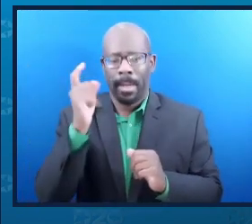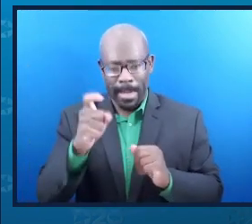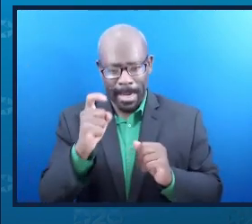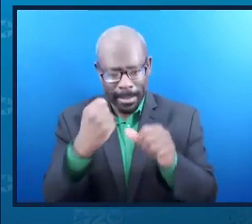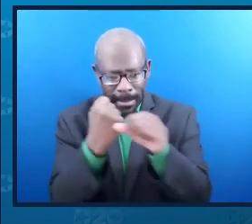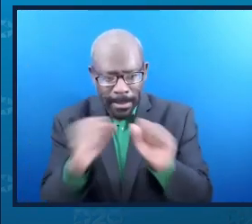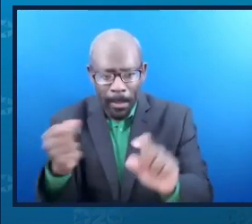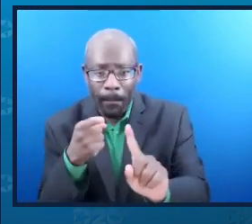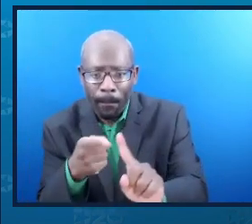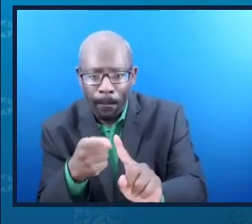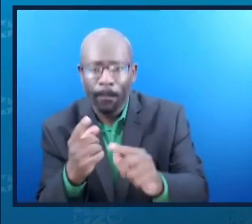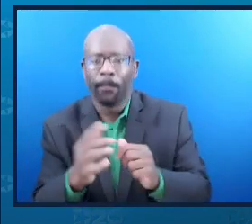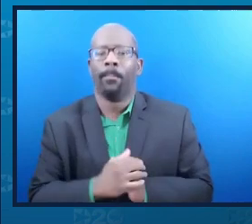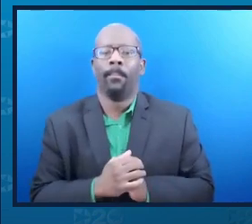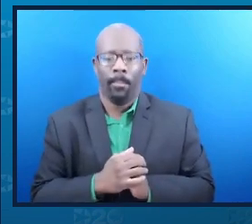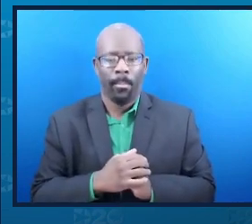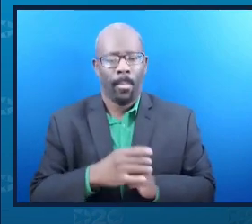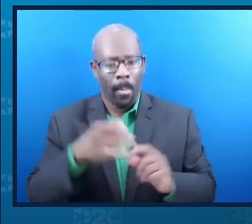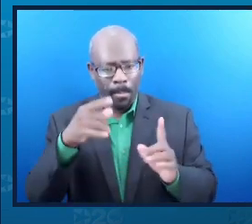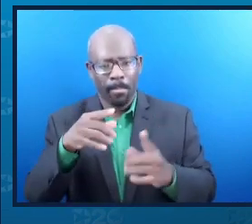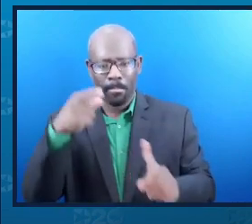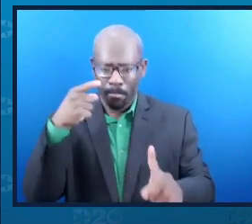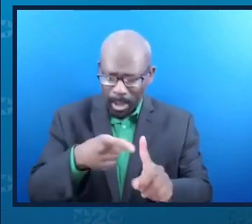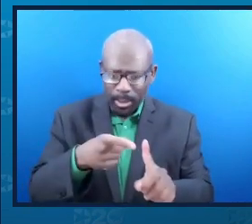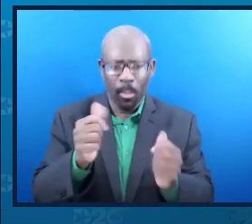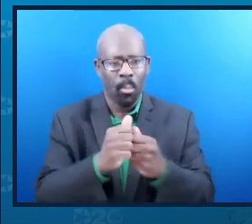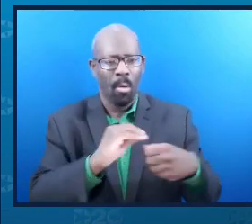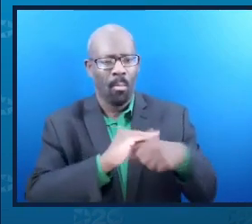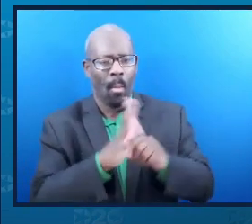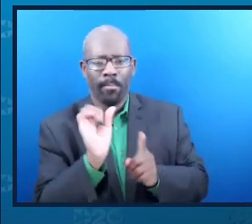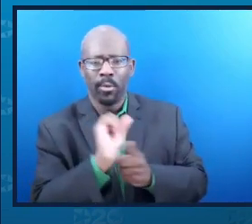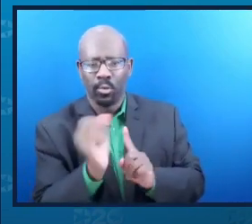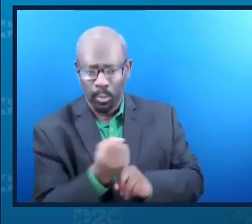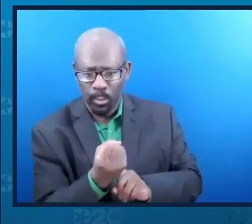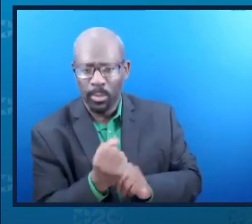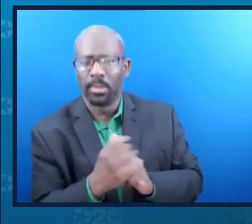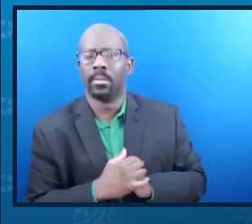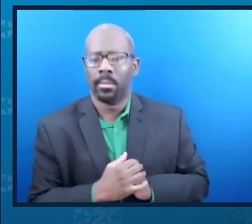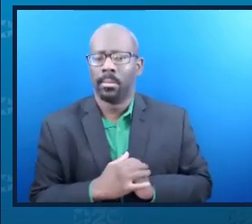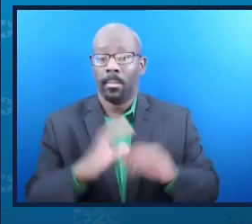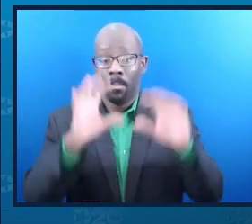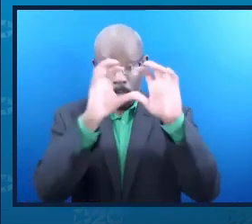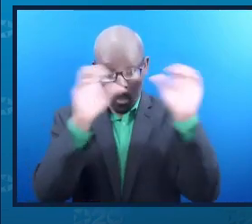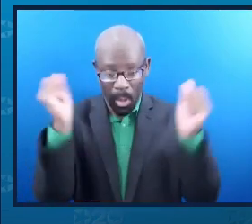FIGHTING COVID-19 WITH LITTLE HELP FROM THE WHITE HOUSE.